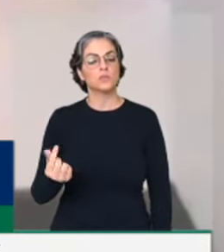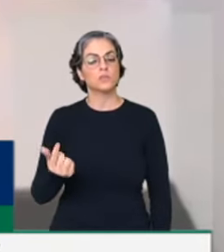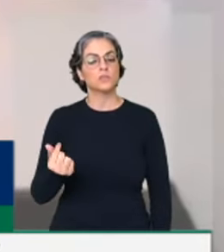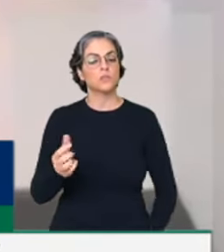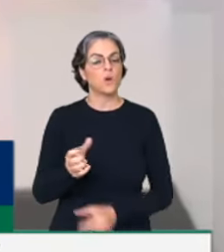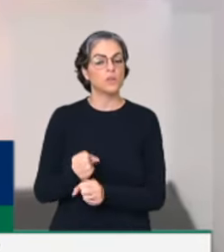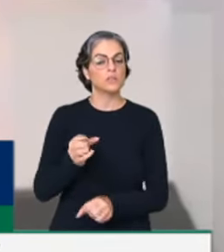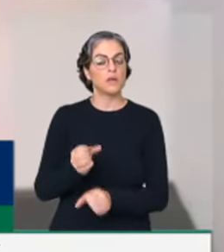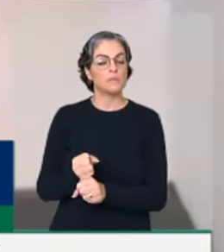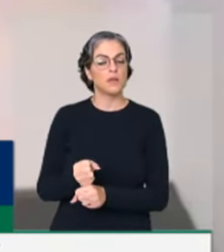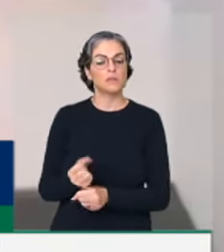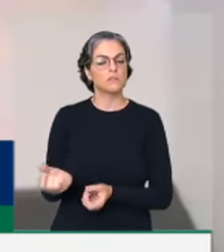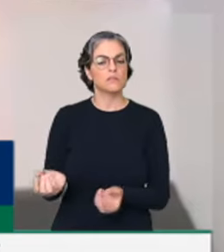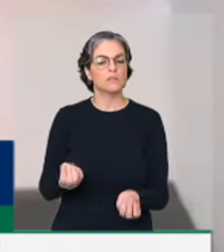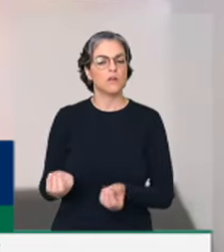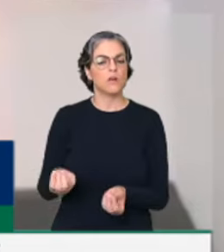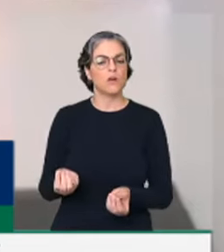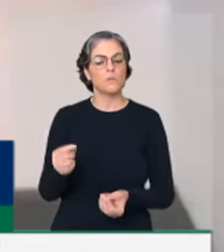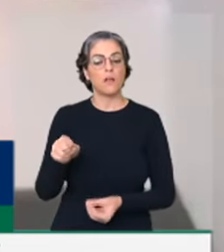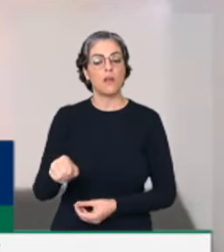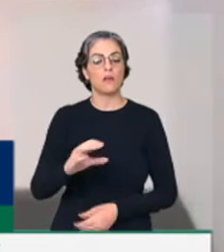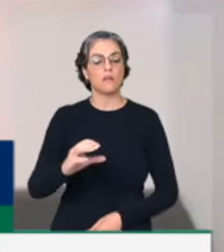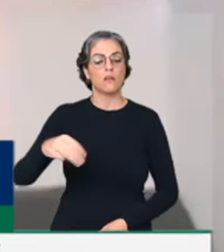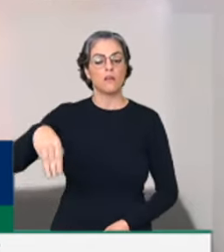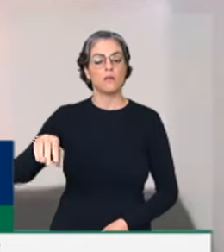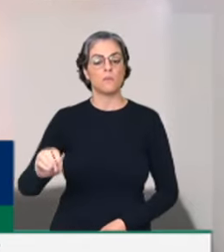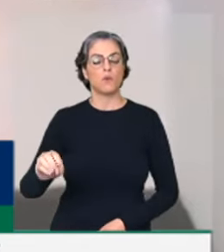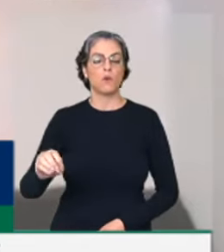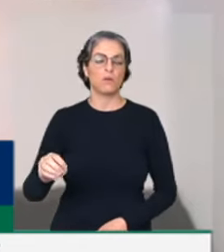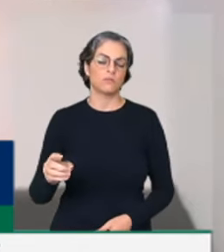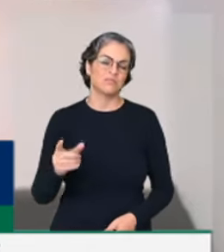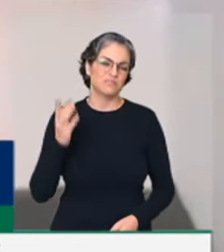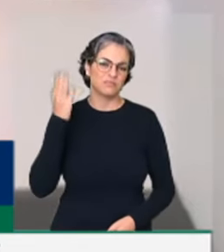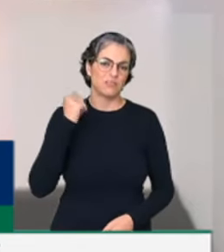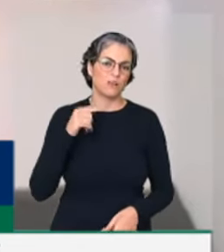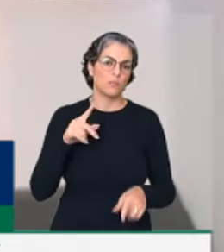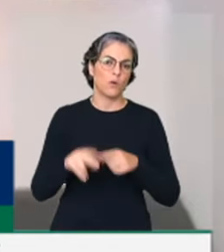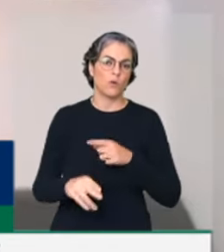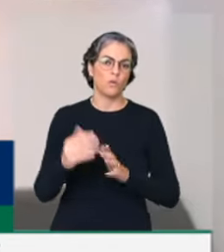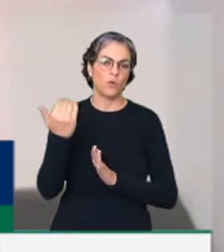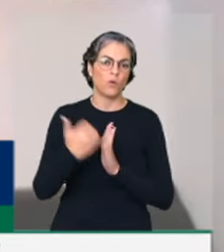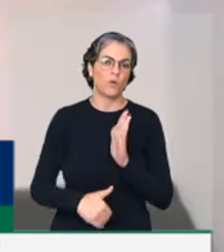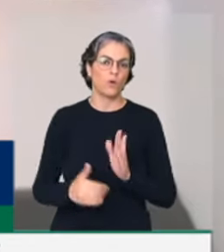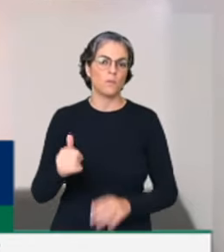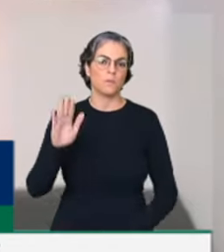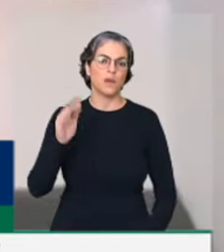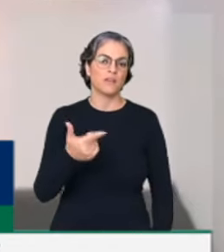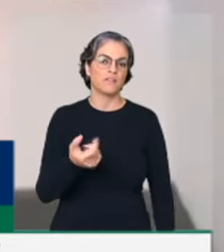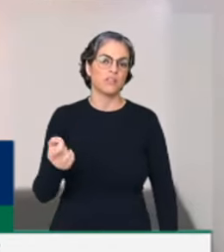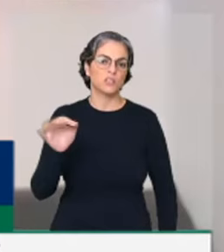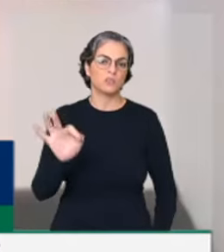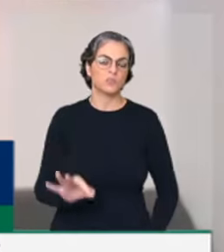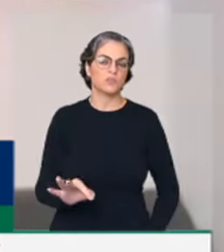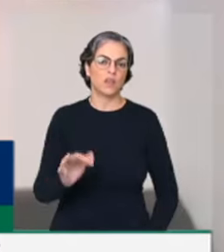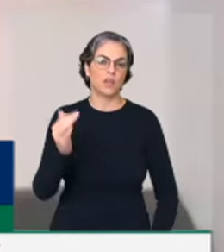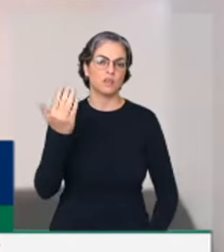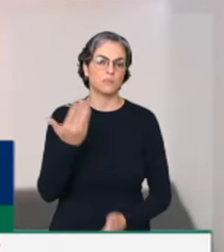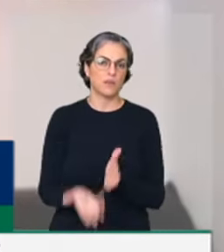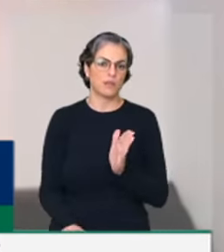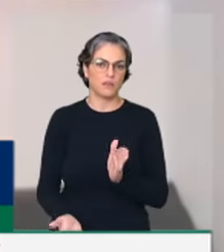ORÇAMENTO FOI CORTADO. EM... MAIS DE 20% E ME PREOCUPA QUE OS LEITOS DE UTI DOS ESTADOS E MUNICÍPIOS ESTEJAM SEM FINANCIAMENTO.... E ME